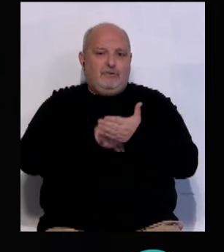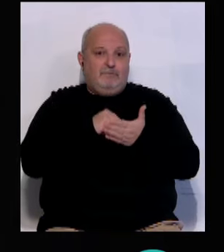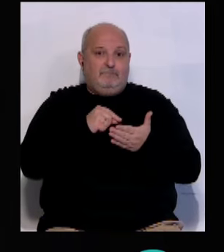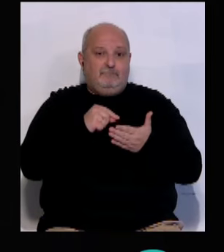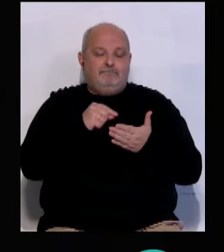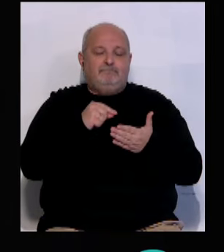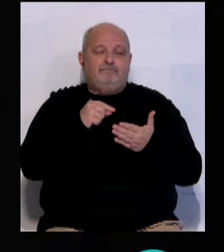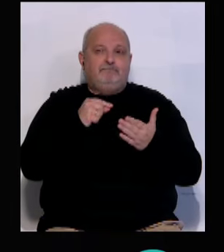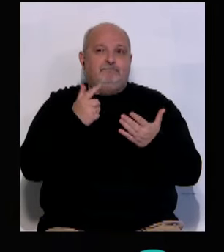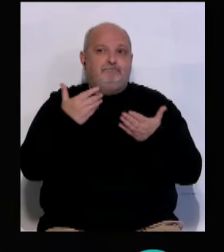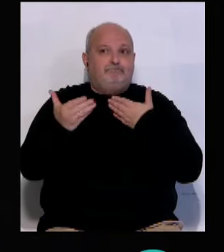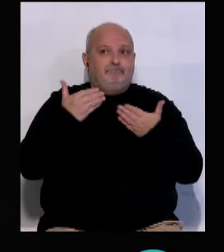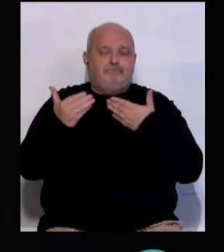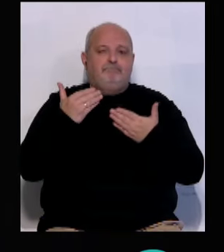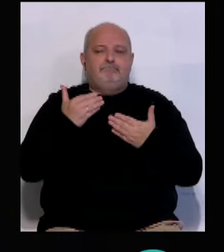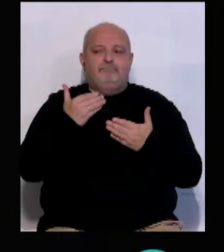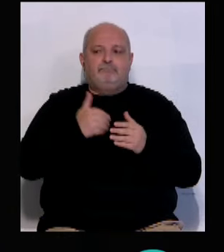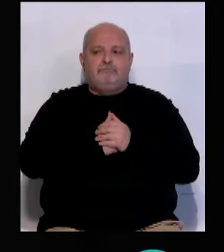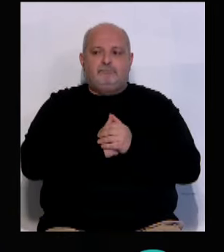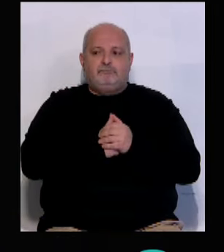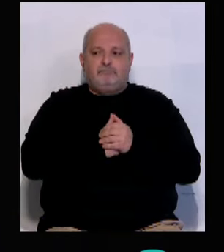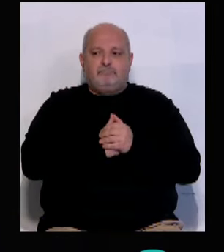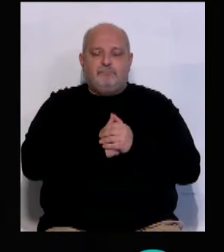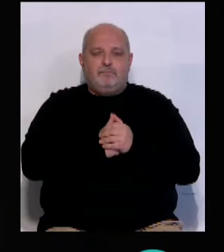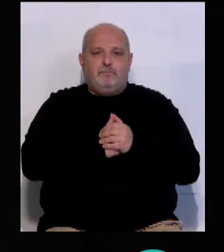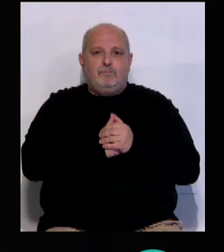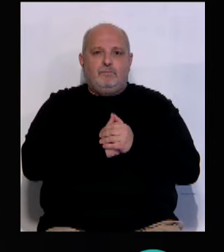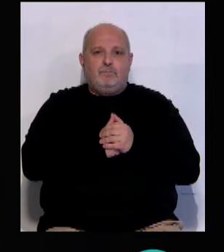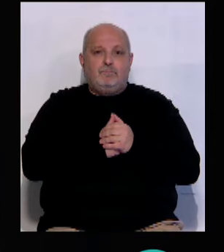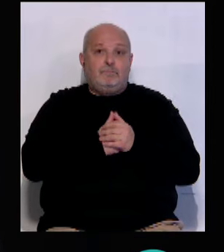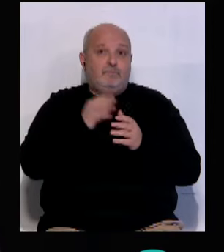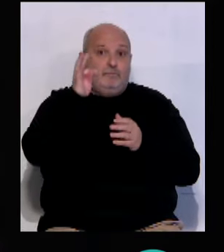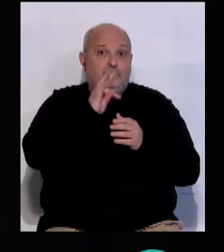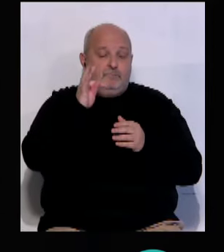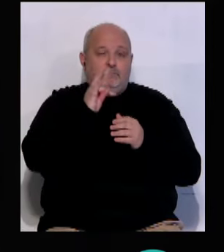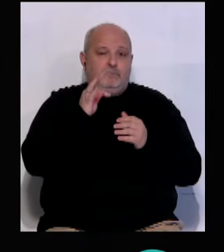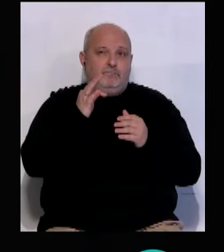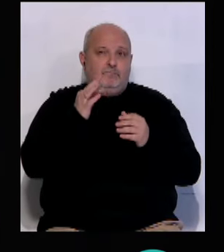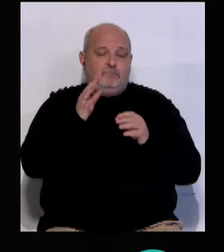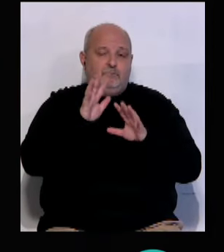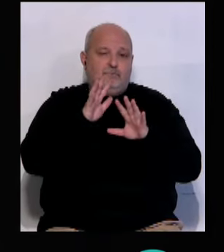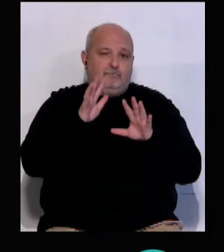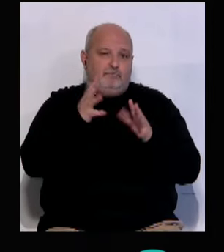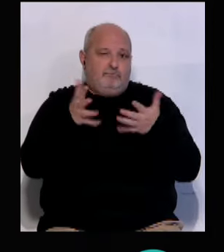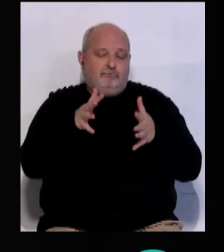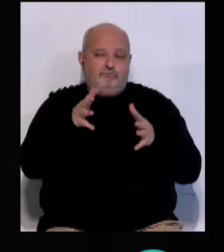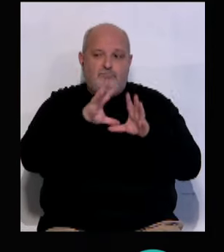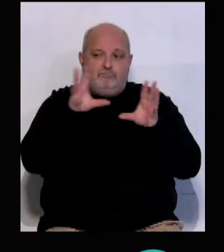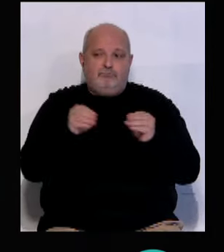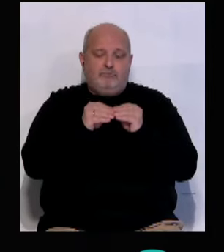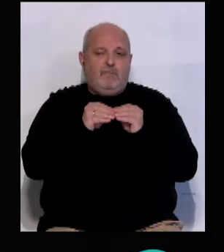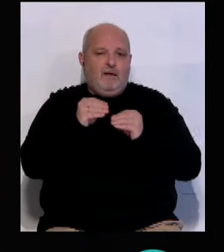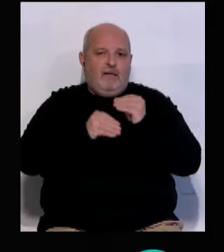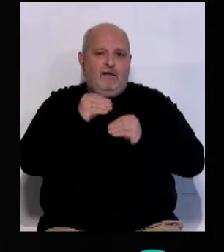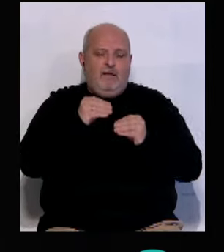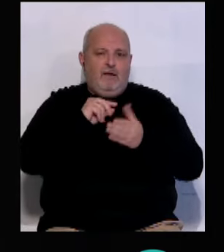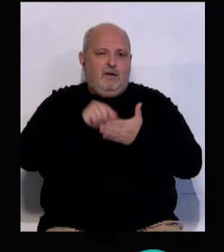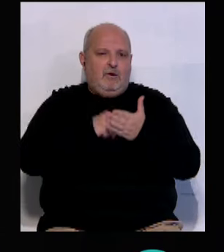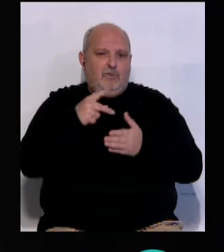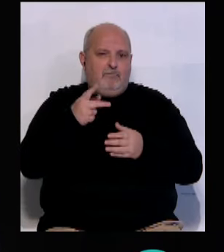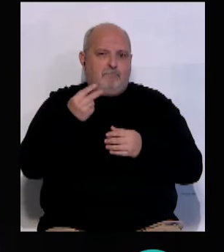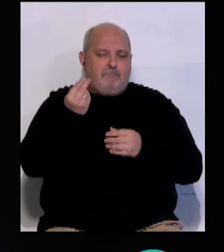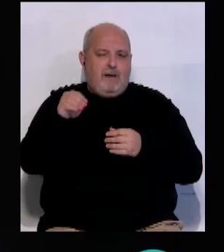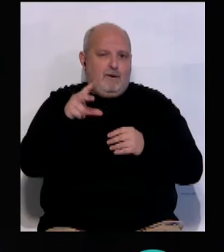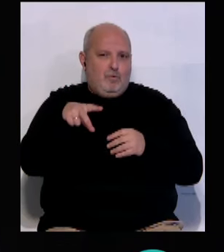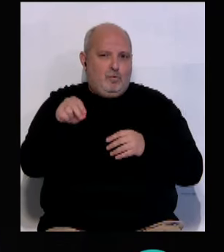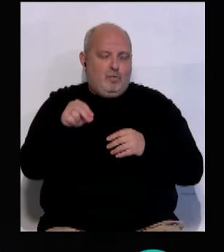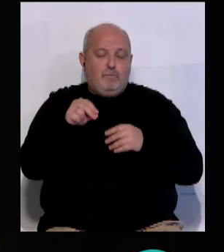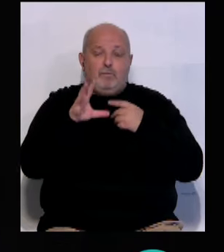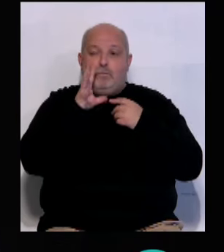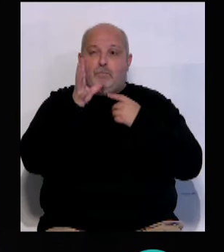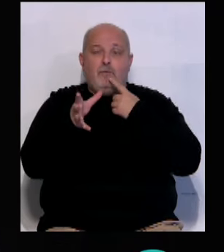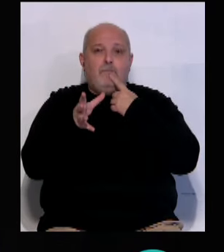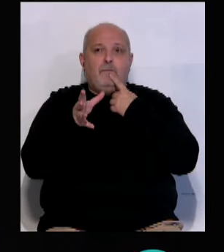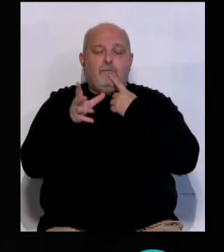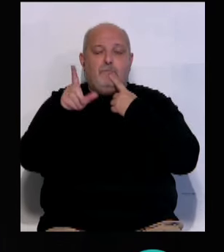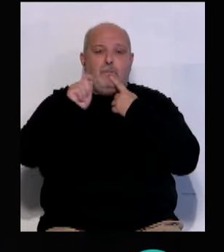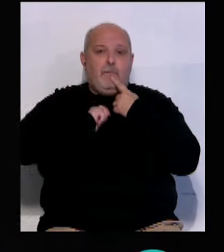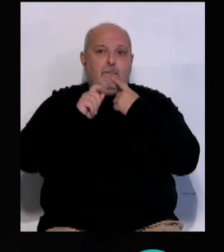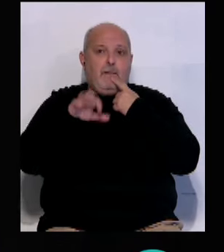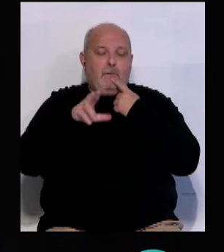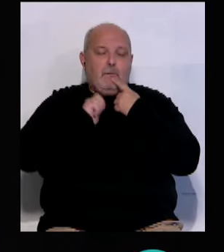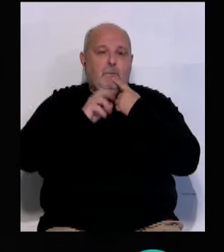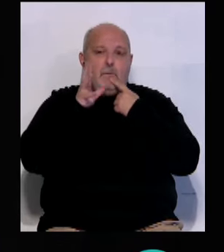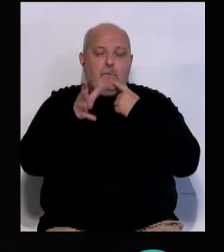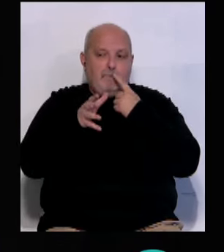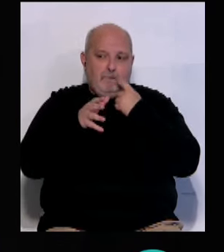y bueno Eh Pues en teoría resumiendo un poco Eh bueno no se hace la la renovación porque eh No